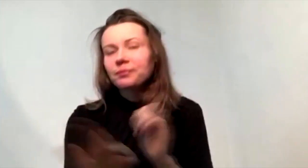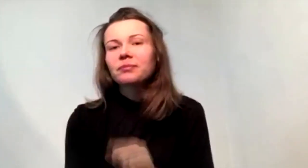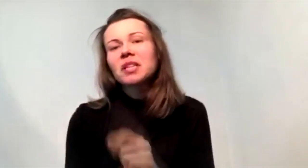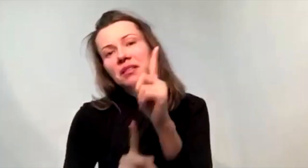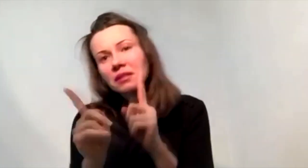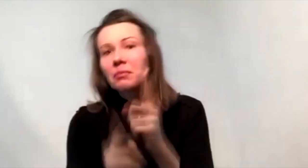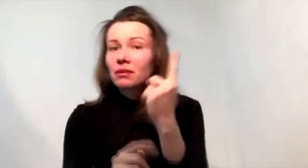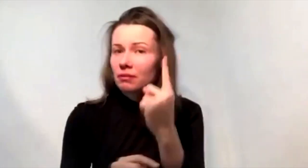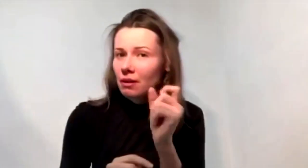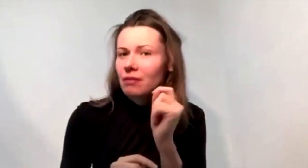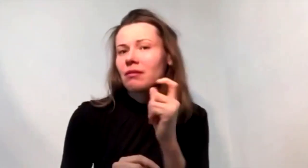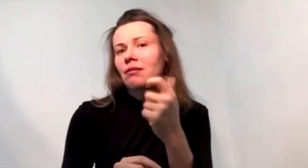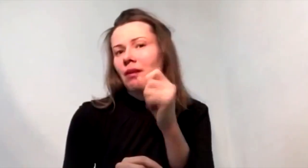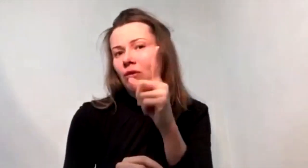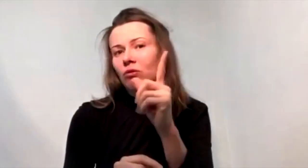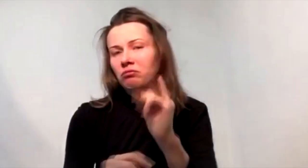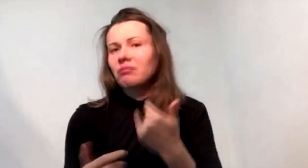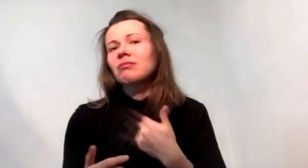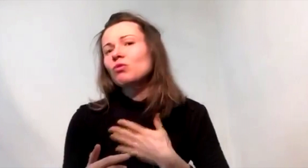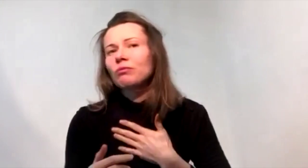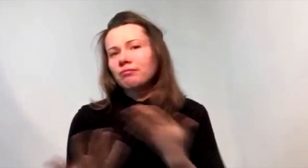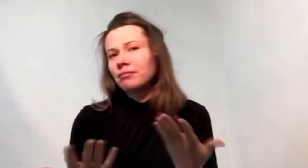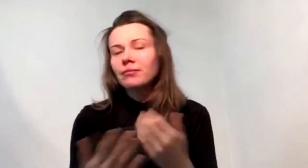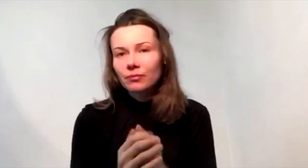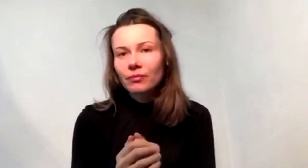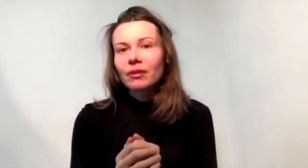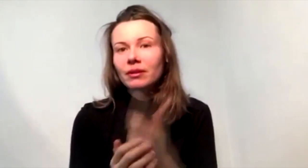Czasami tylko rano, to zależy od mojego samopoczucia.